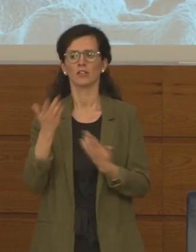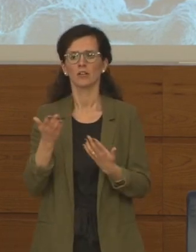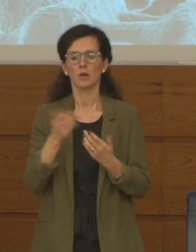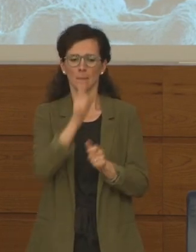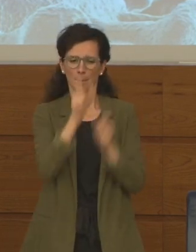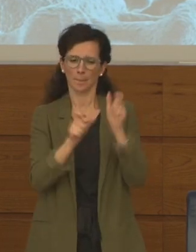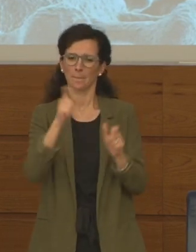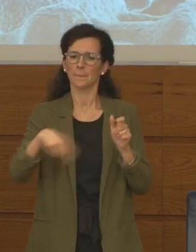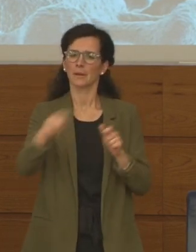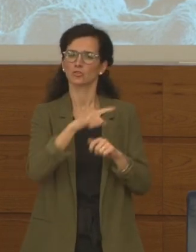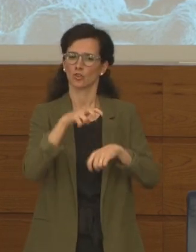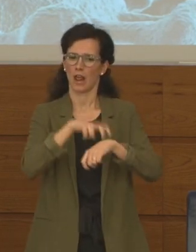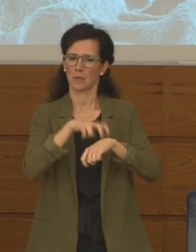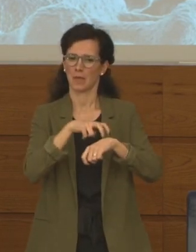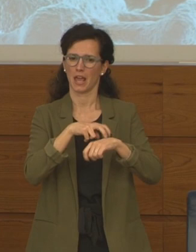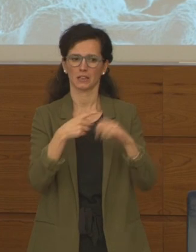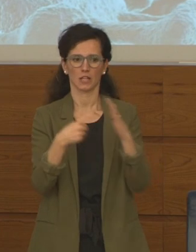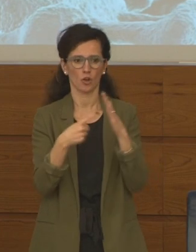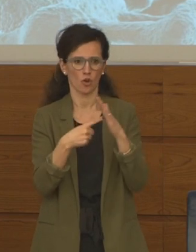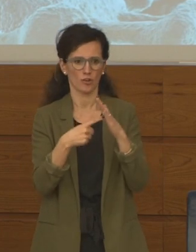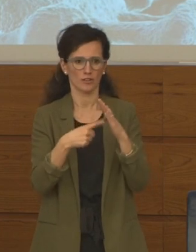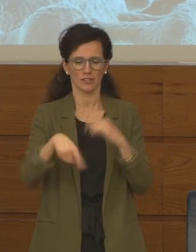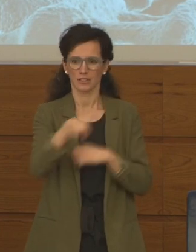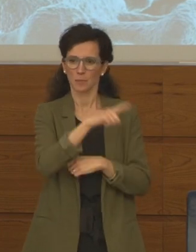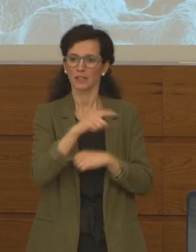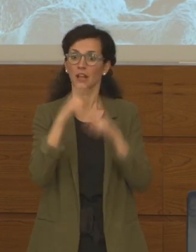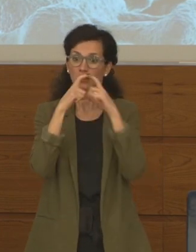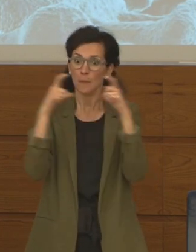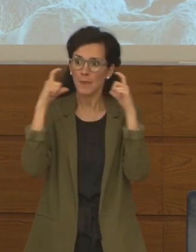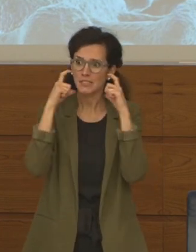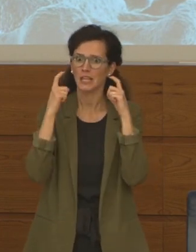sanitario ma anche delle mascherine che dovessero eventualmente servire alle